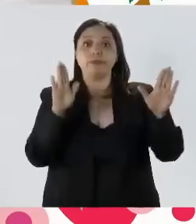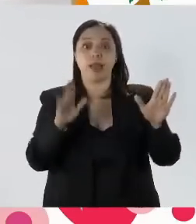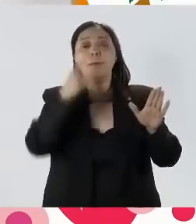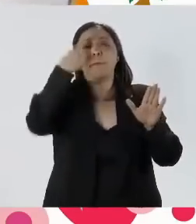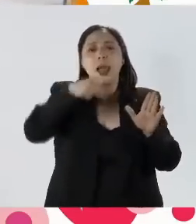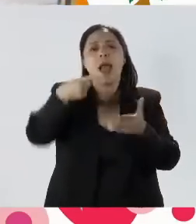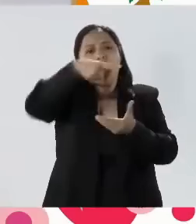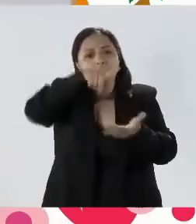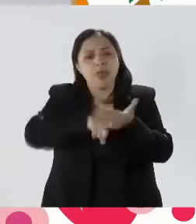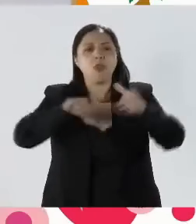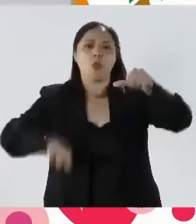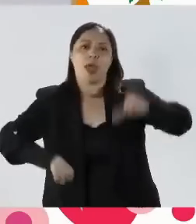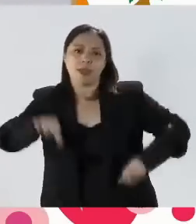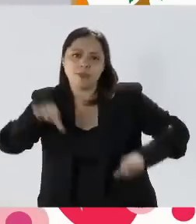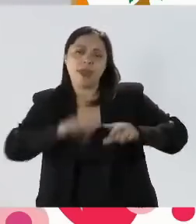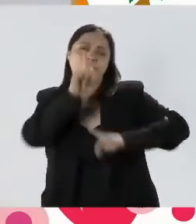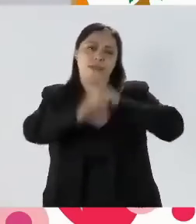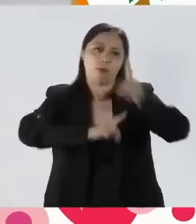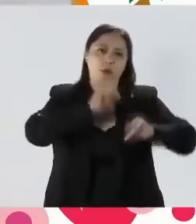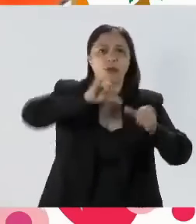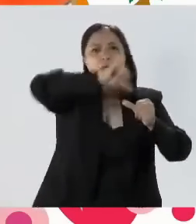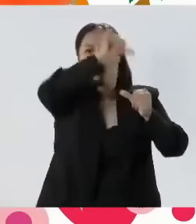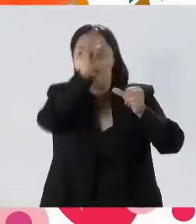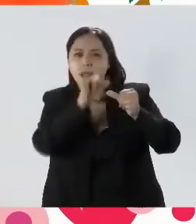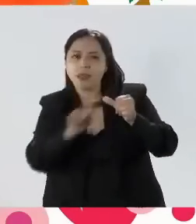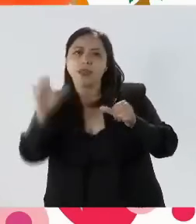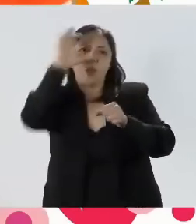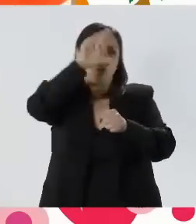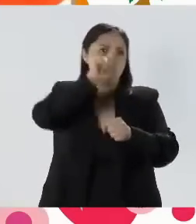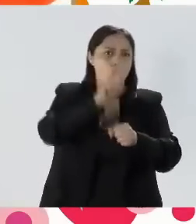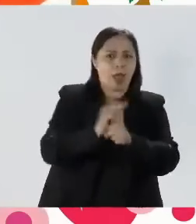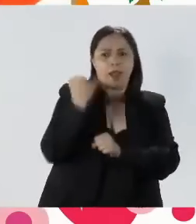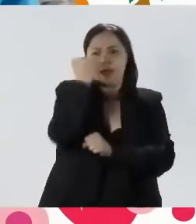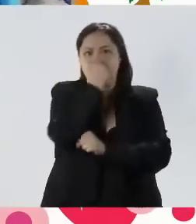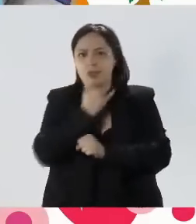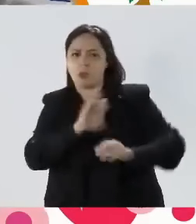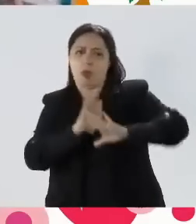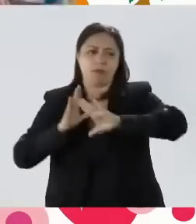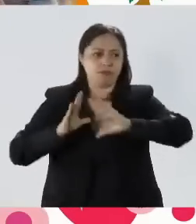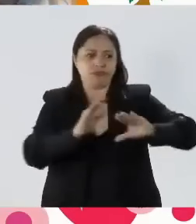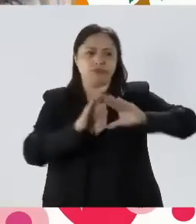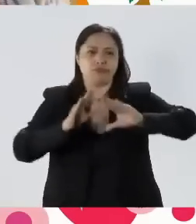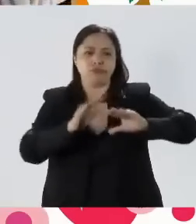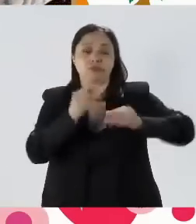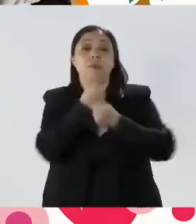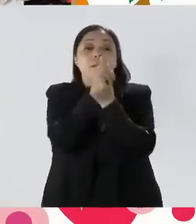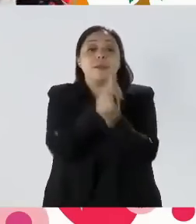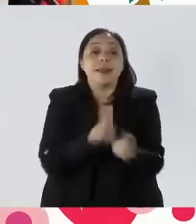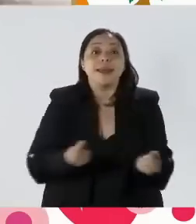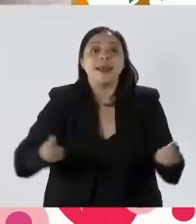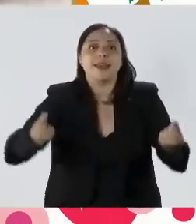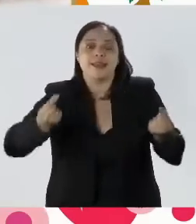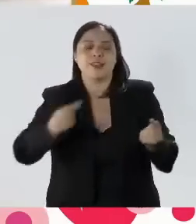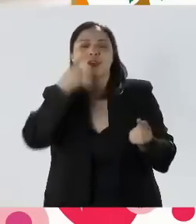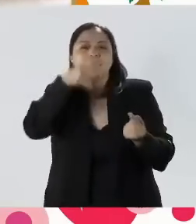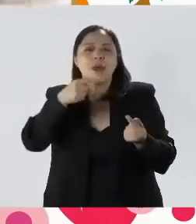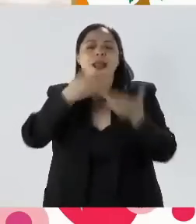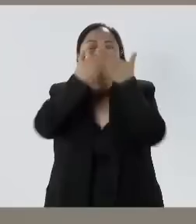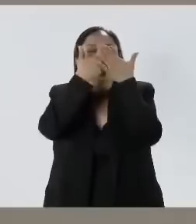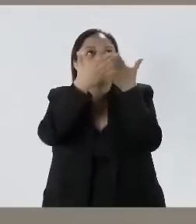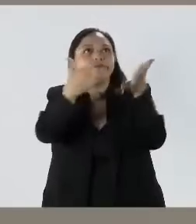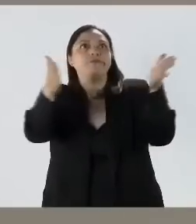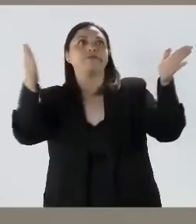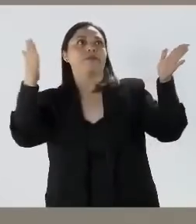artísticas culturales clases de idiomas a niñas y niños para ampliar su Horizonte educativo